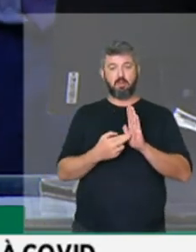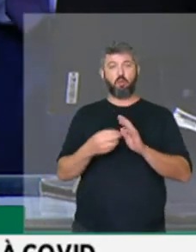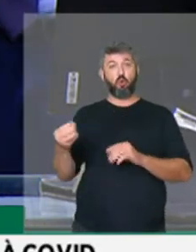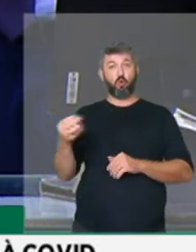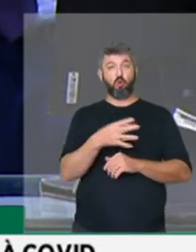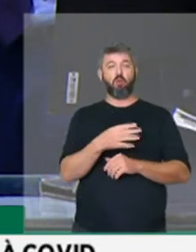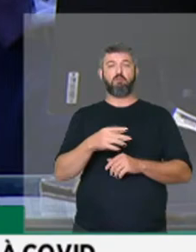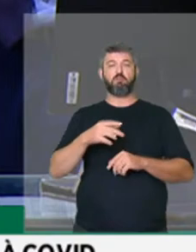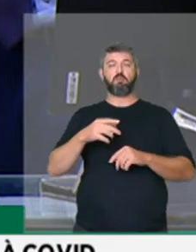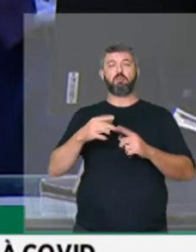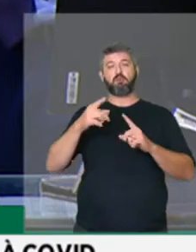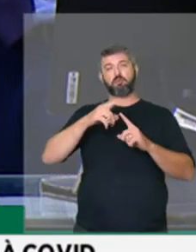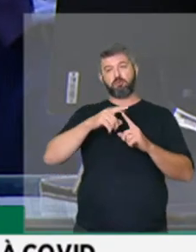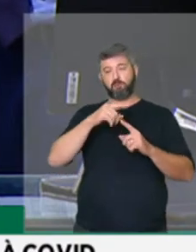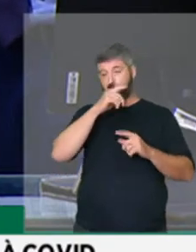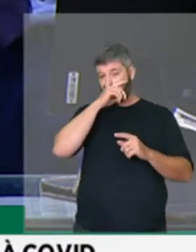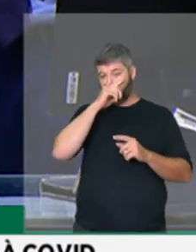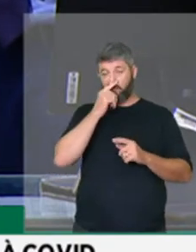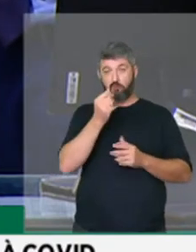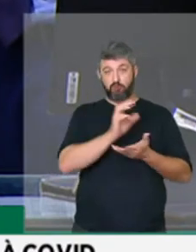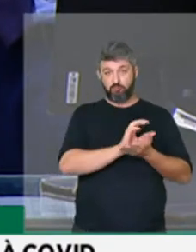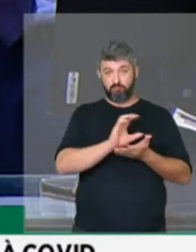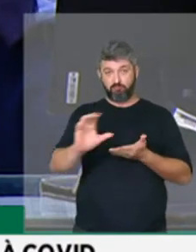PANDEMIA E DO NOVO CORONAVÍ RUS. ENQUANTO DURAREM OS EFEITOS DO ESTADO DE CALAMIDADE PÚBLICA DECLARADO